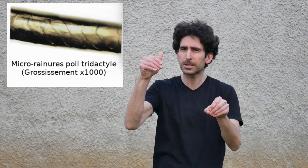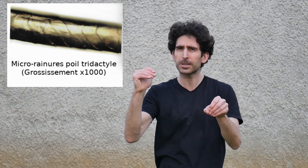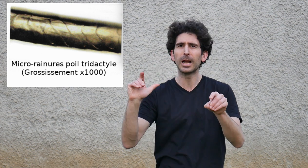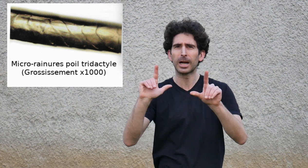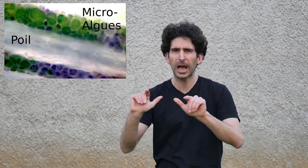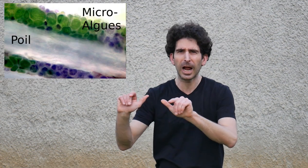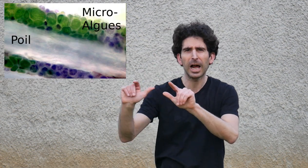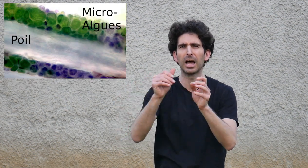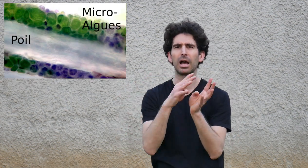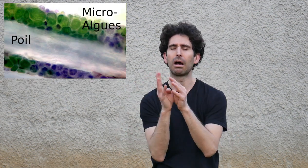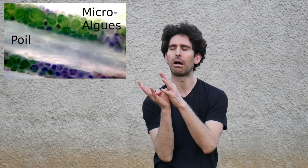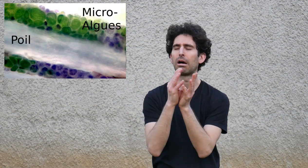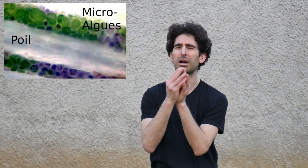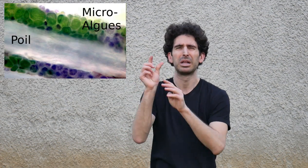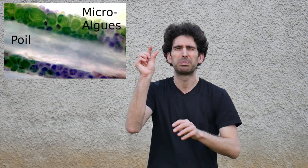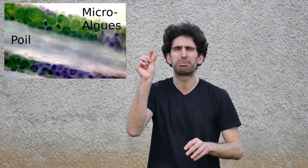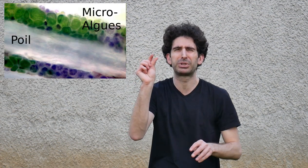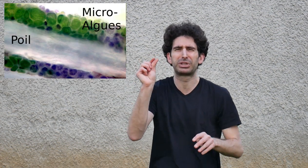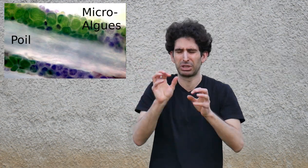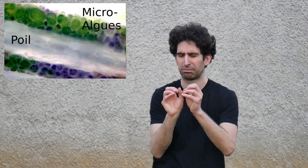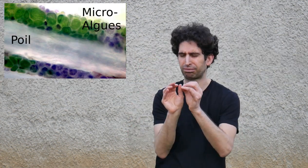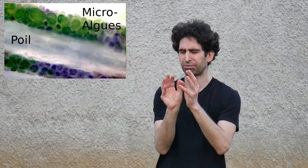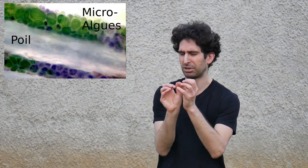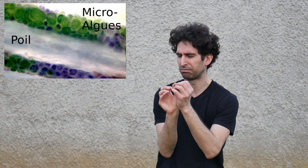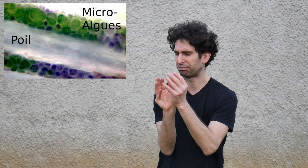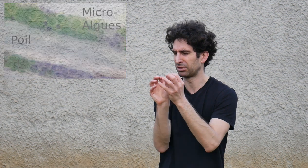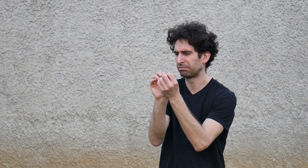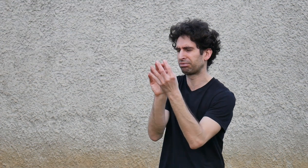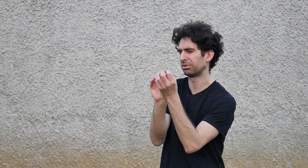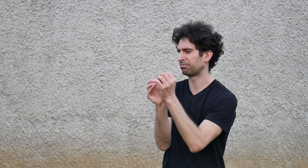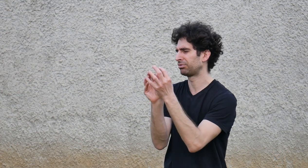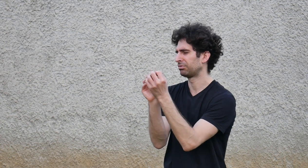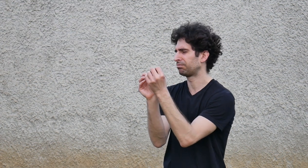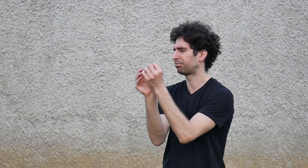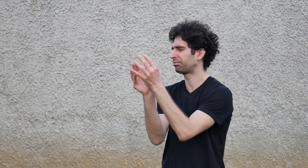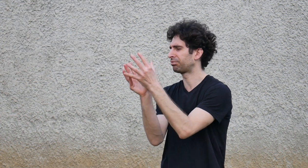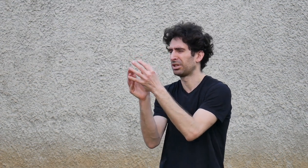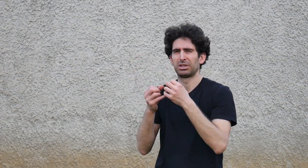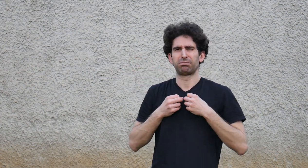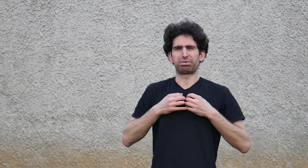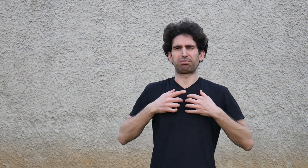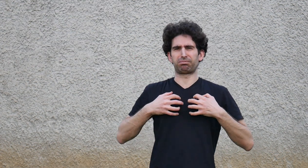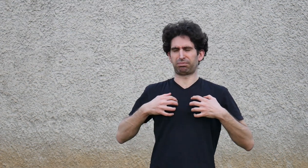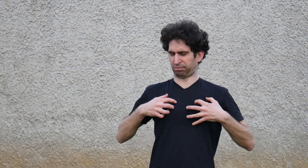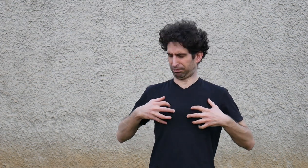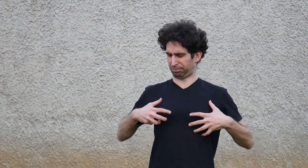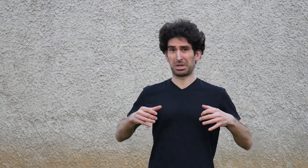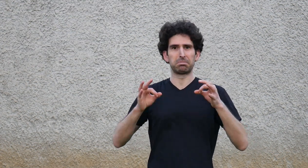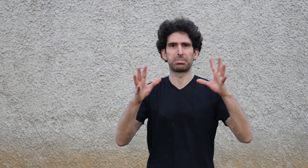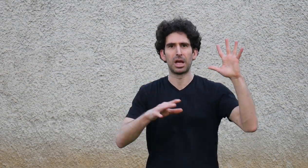où prolifèrent des micro-algues. Elles poussent sur la fourrure du paresseux,